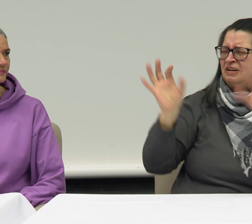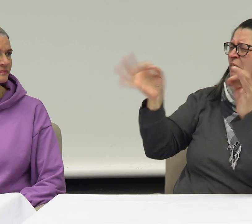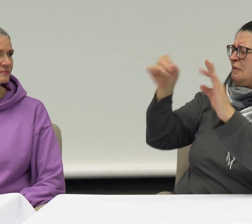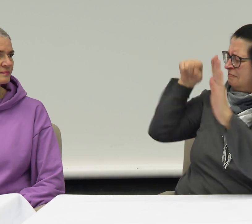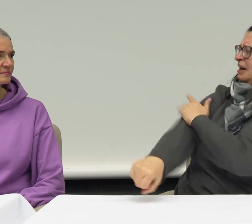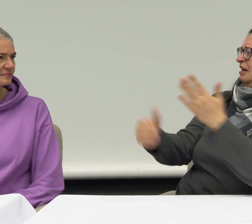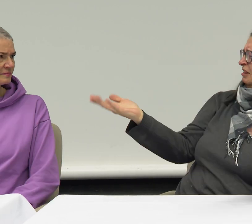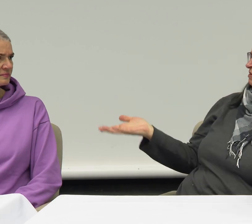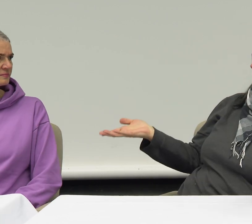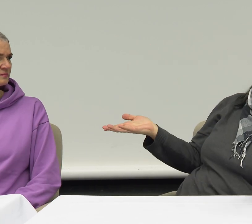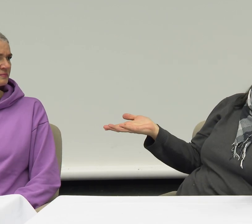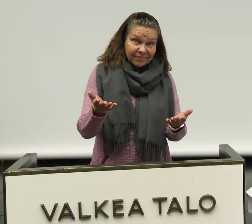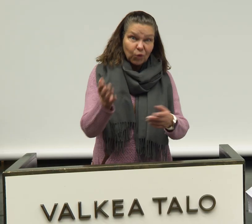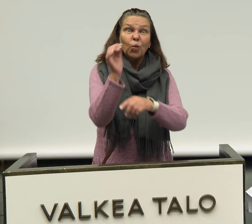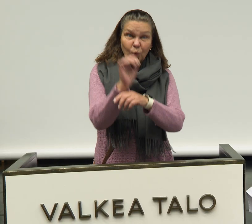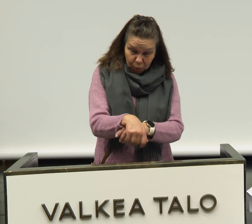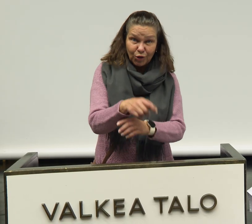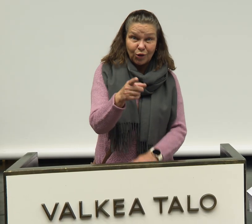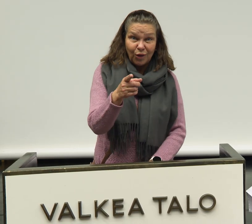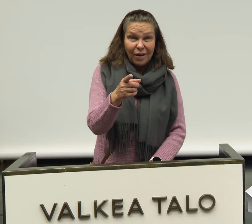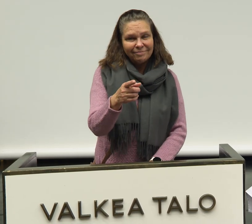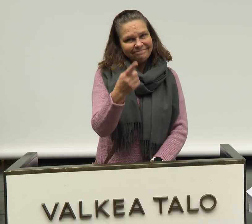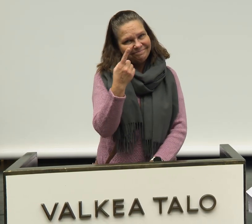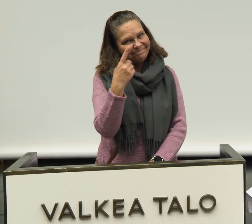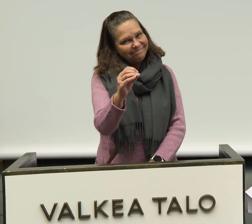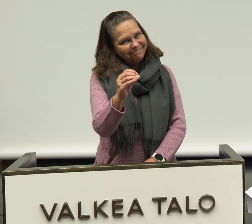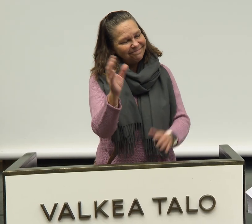Kuinka kaikki mahtuvat tänne? Menitkö lankaan? 1-0!